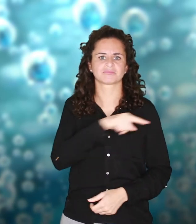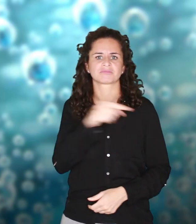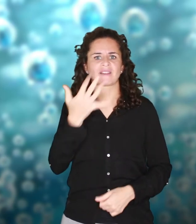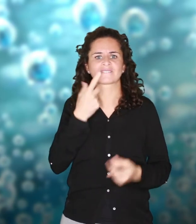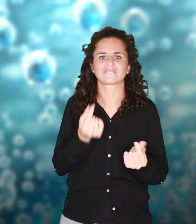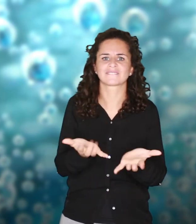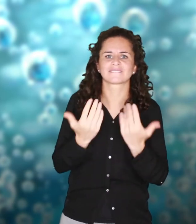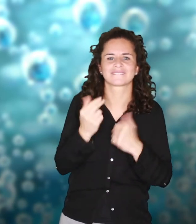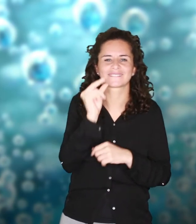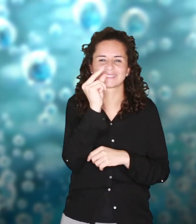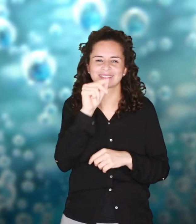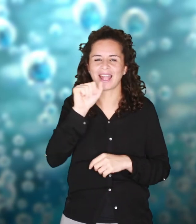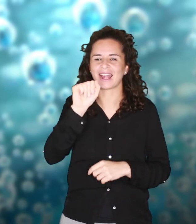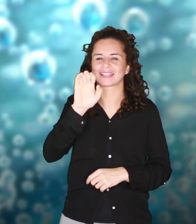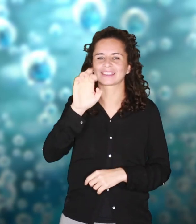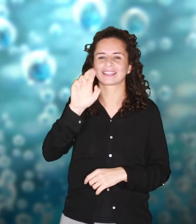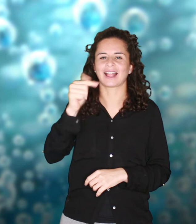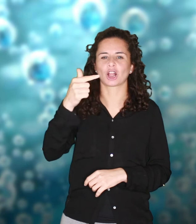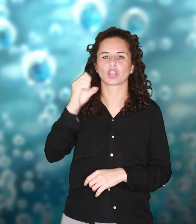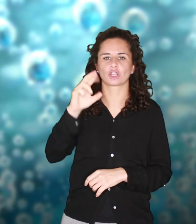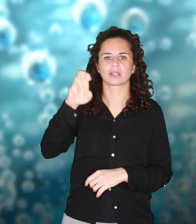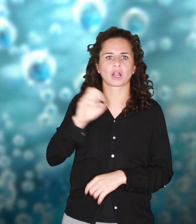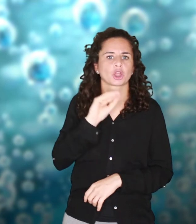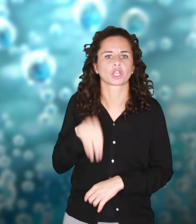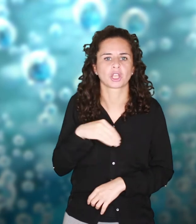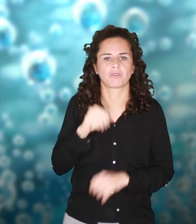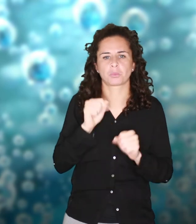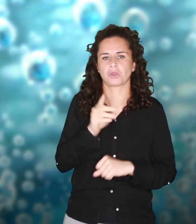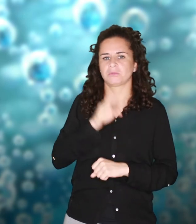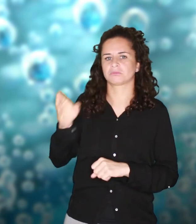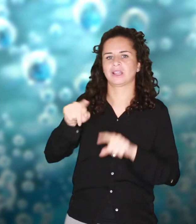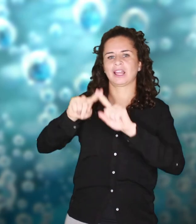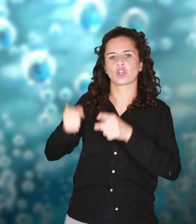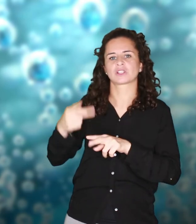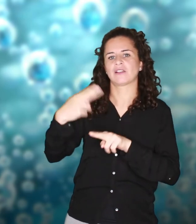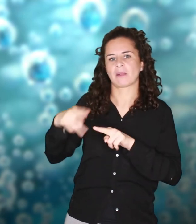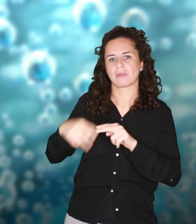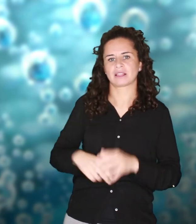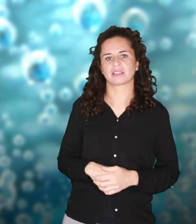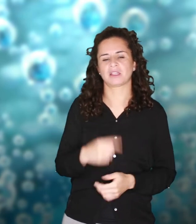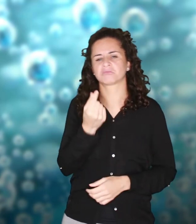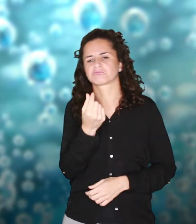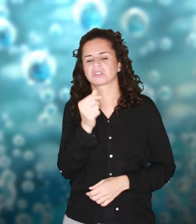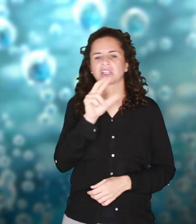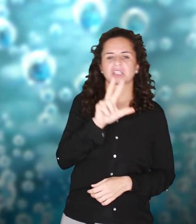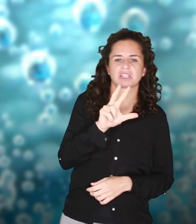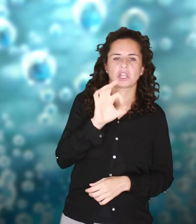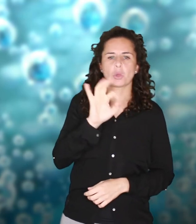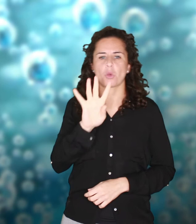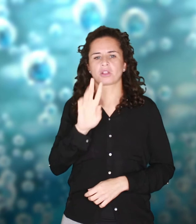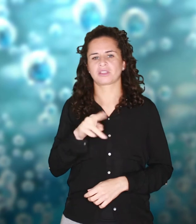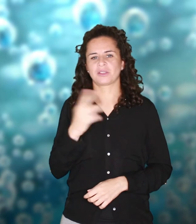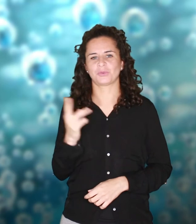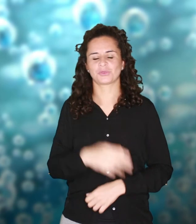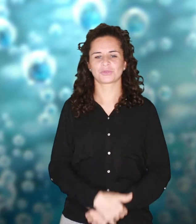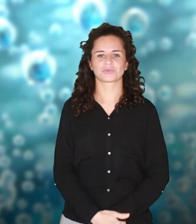Un riduttore di flusso costa poco, dai 3 ai 4 euro, e si può trovare in qualsiasi negozio di ferramenta.